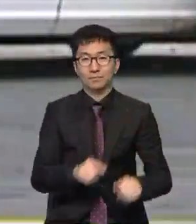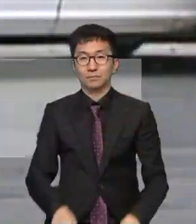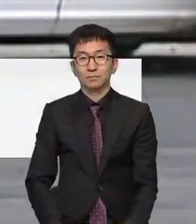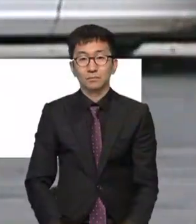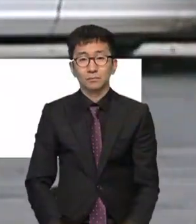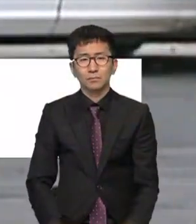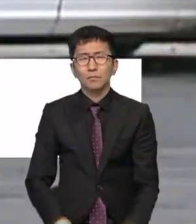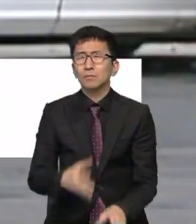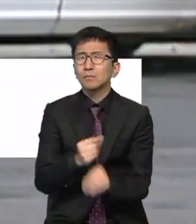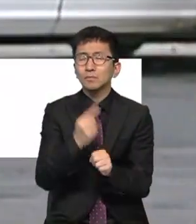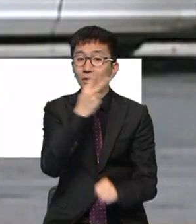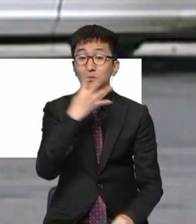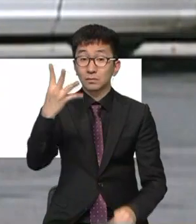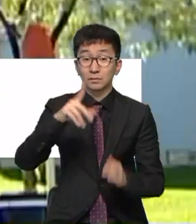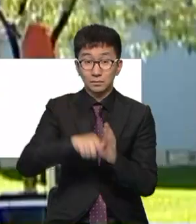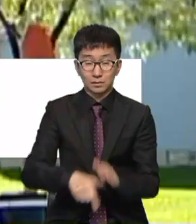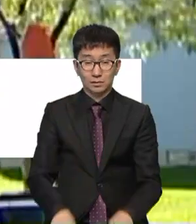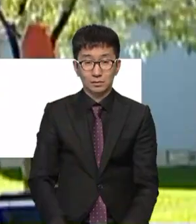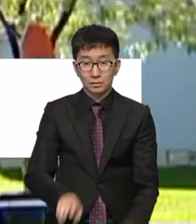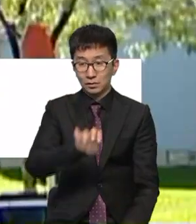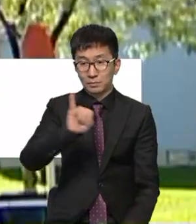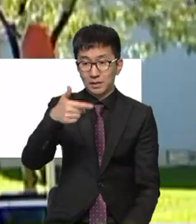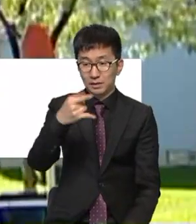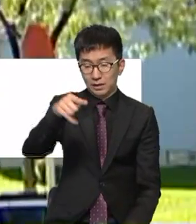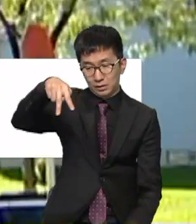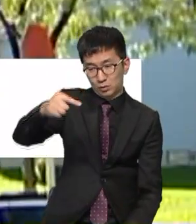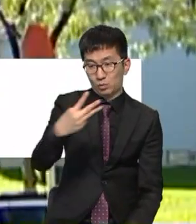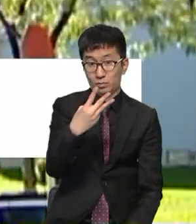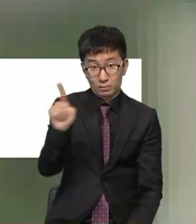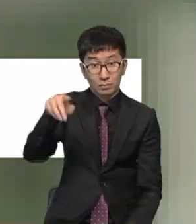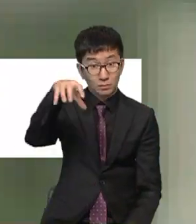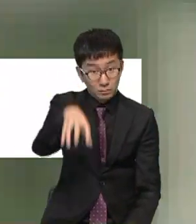사건은 지난 2004년 미네소타의 한 꽃가게 주인이 강도 총격에 숨지면서